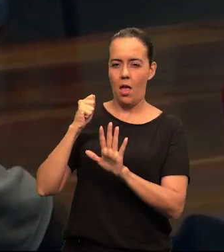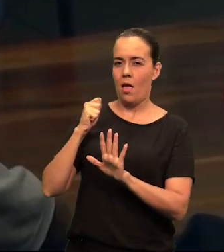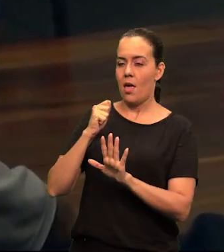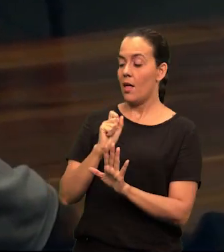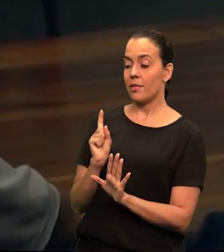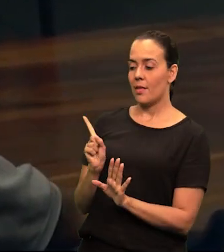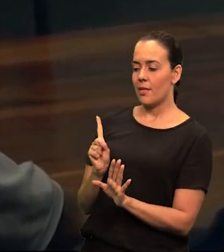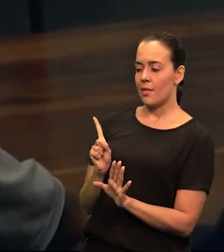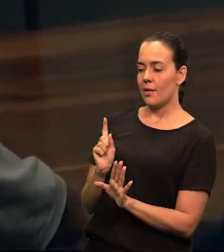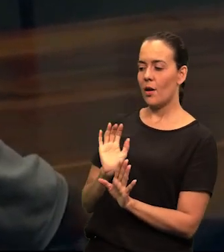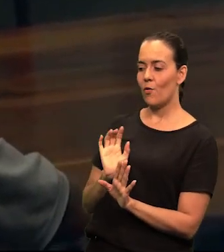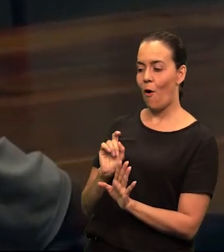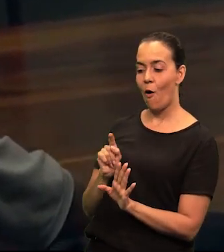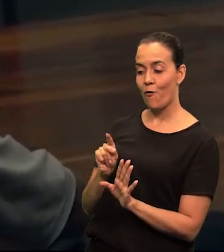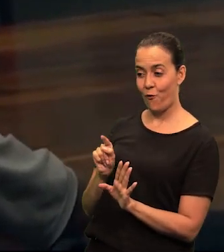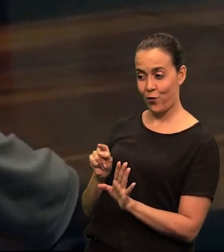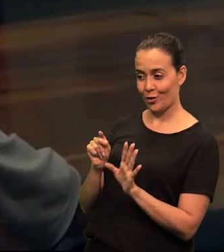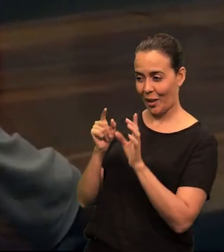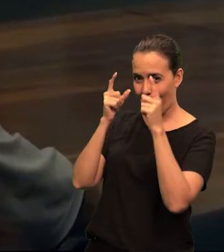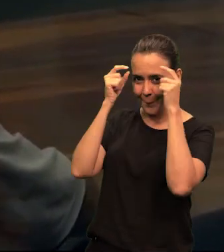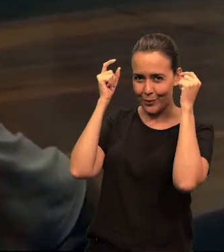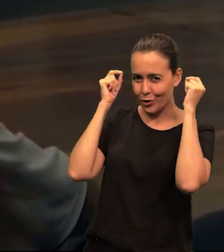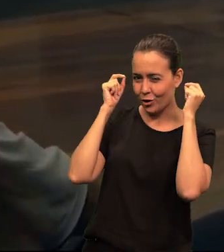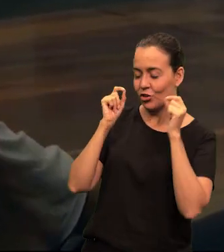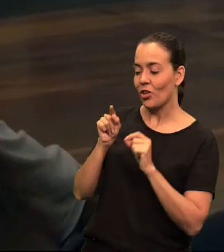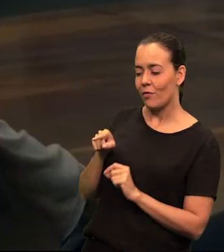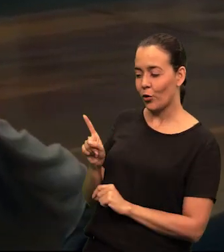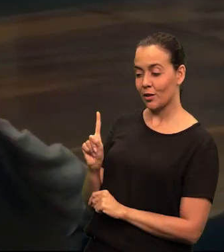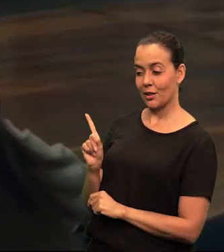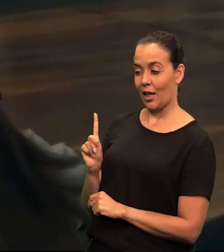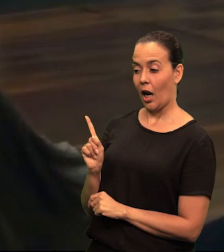E a Palas Atena fala: "Não, não, não. Não vai morrer não, pode voltar".